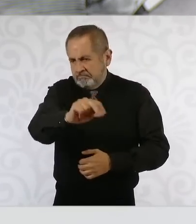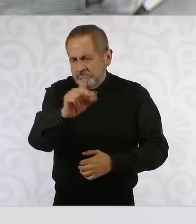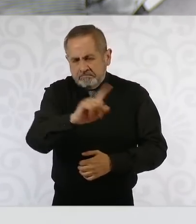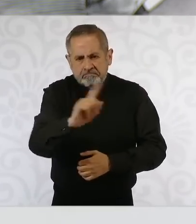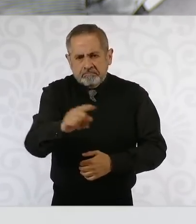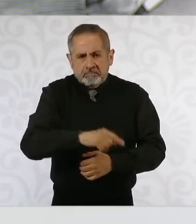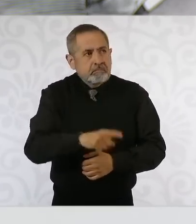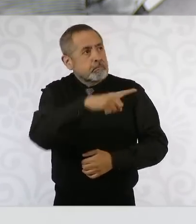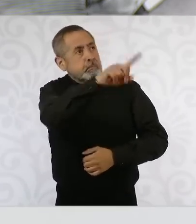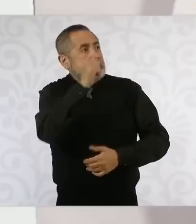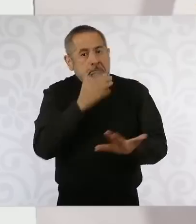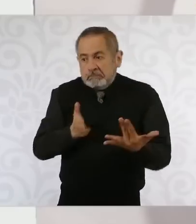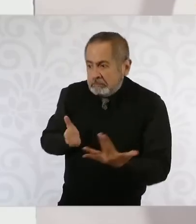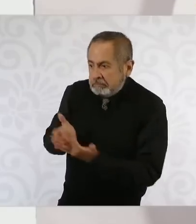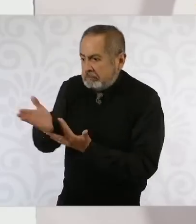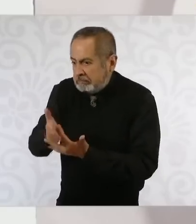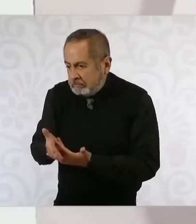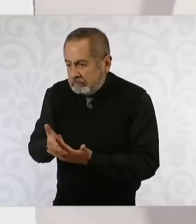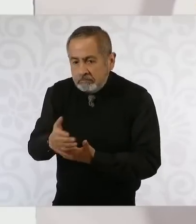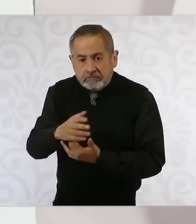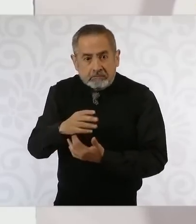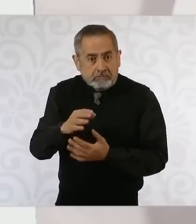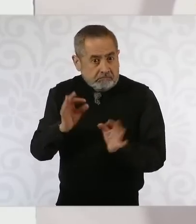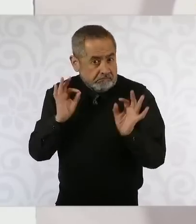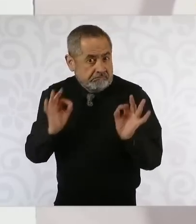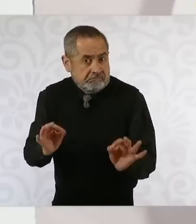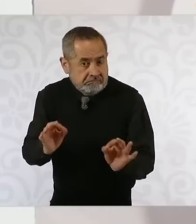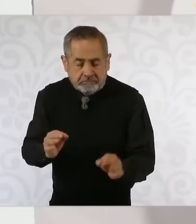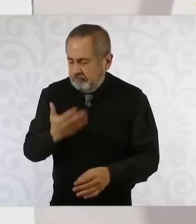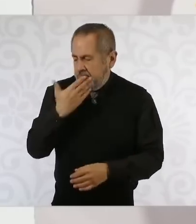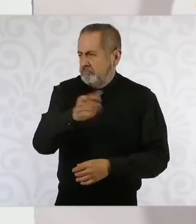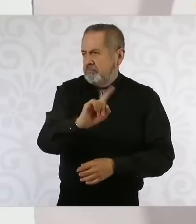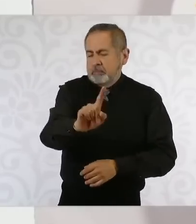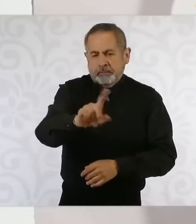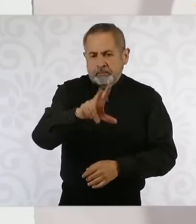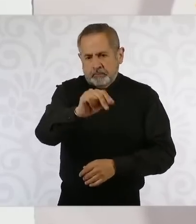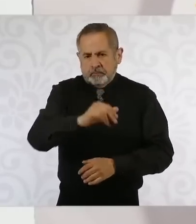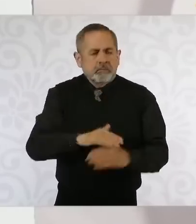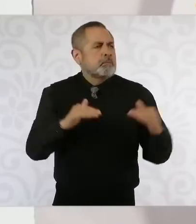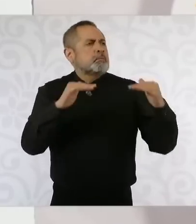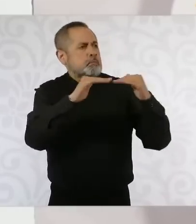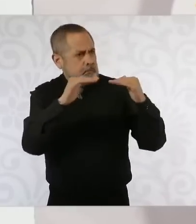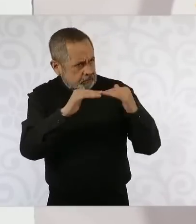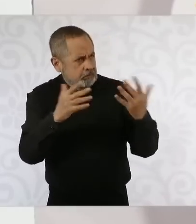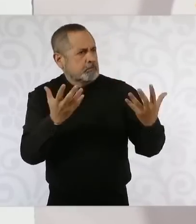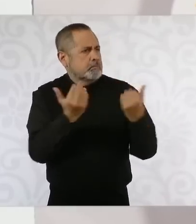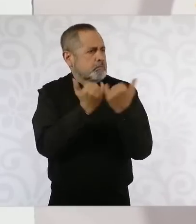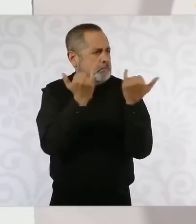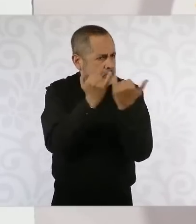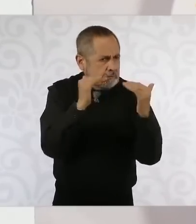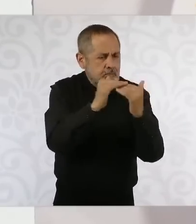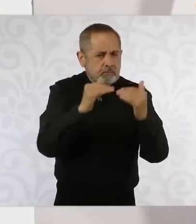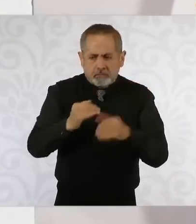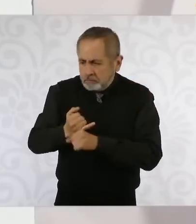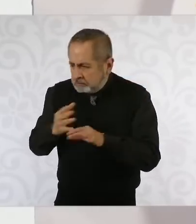injerencismo Entonces vamos a colaborar vamos a participar se requiere compartir información